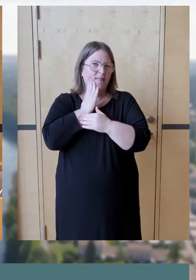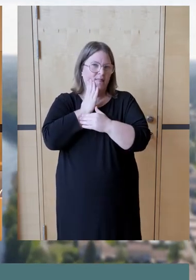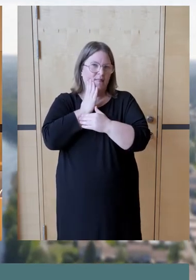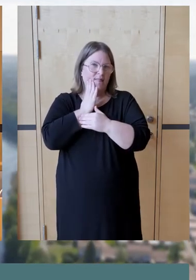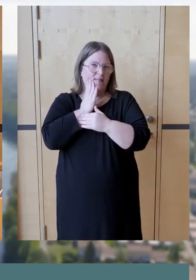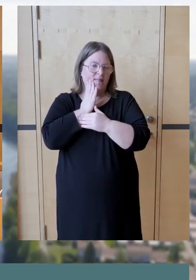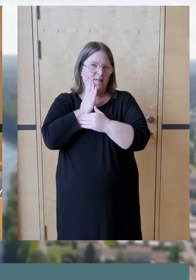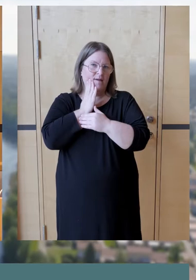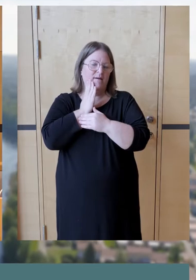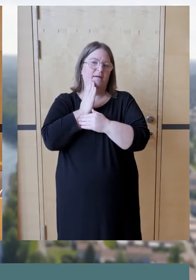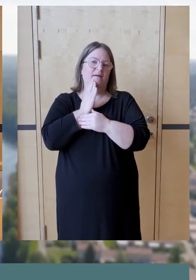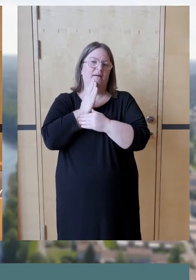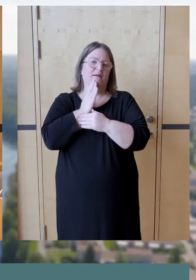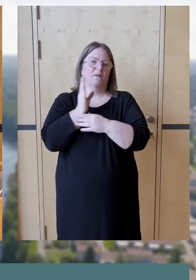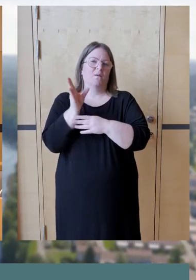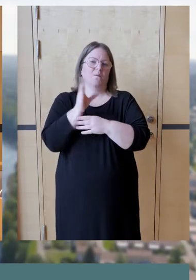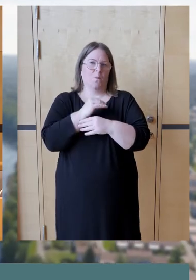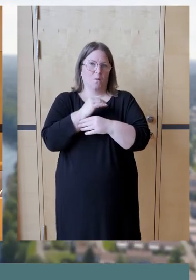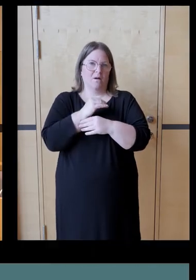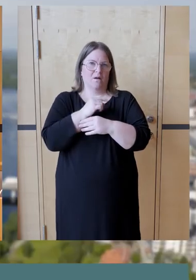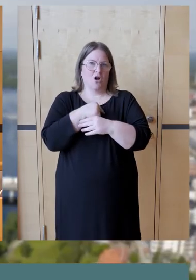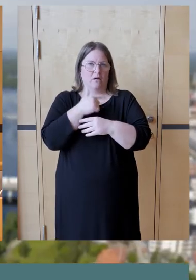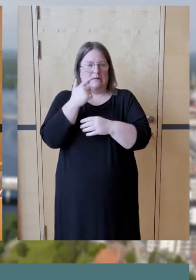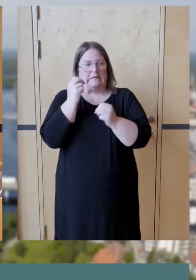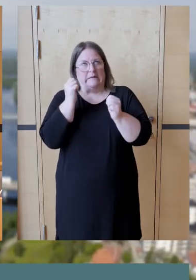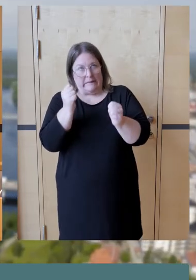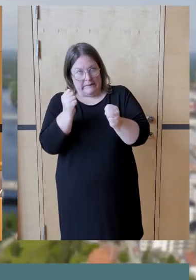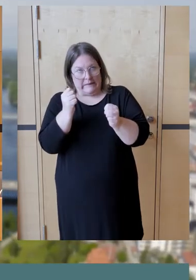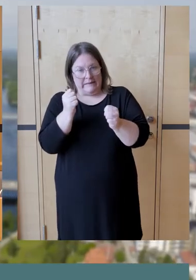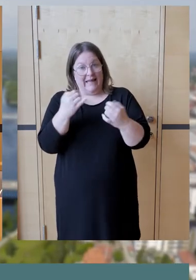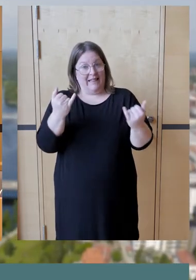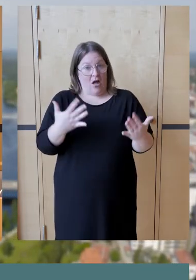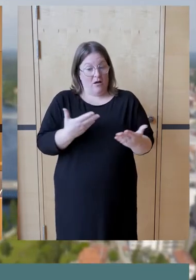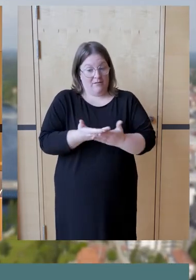Kommer vi troligtvis att idag är det uppdraget att påbörja byggandet på den tomt som